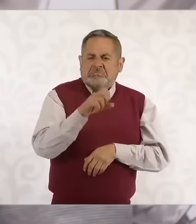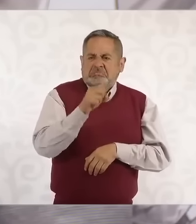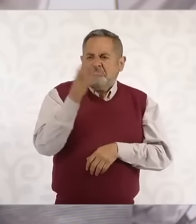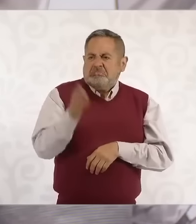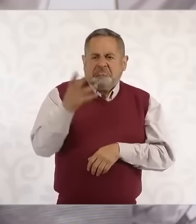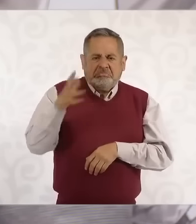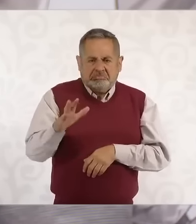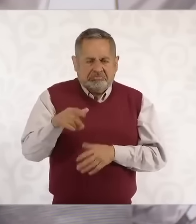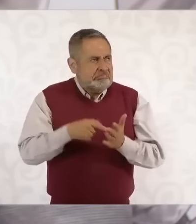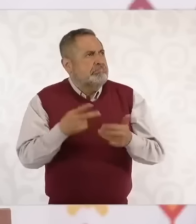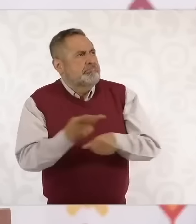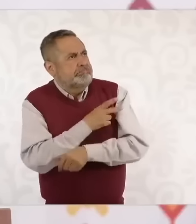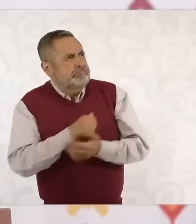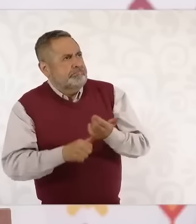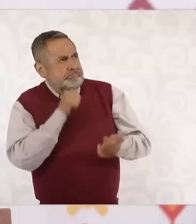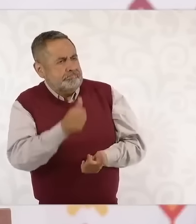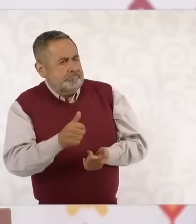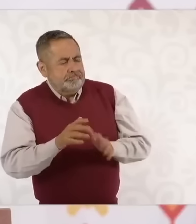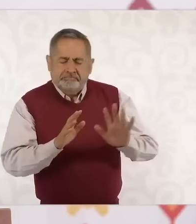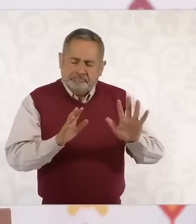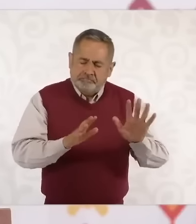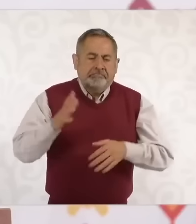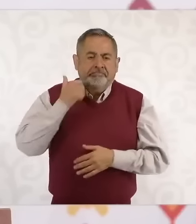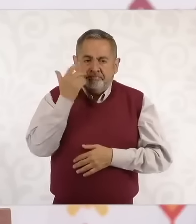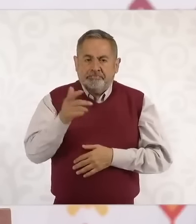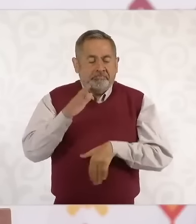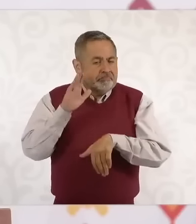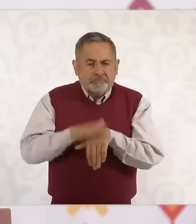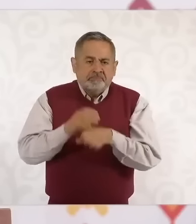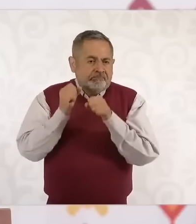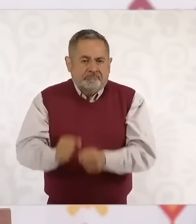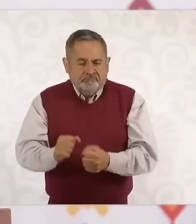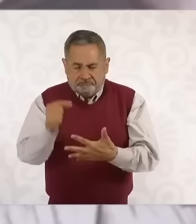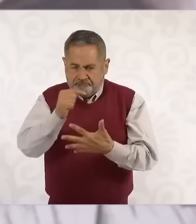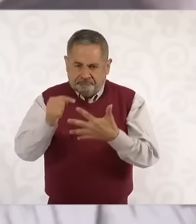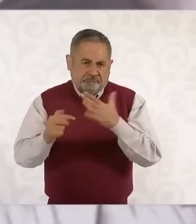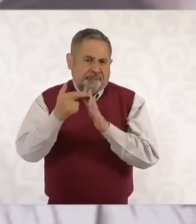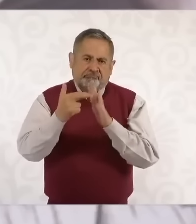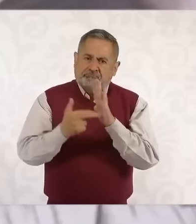Entonces, en pocas palabras, nosotros, ¿qué nos gustaría? que se consolide, se fortalezca lo que